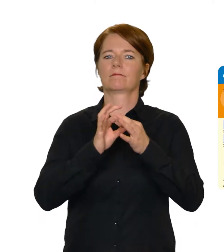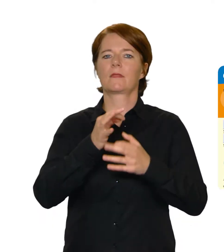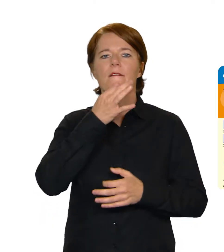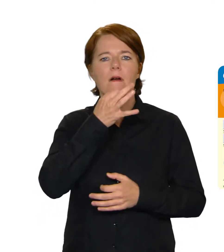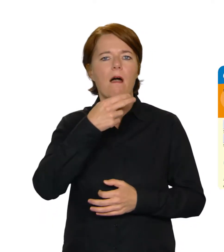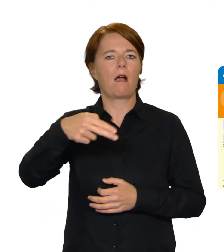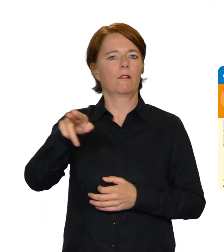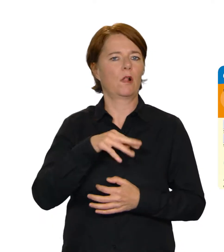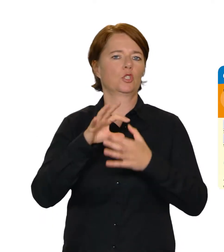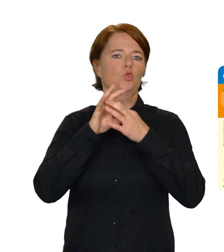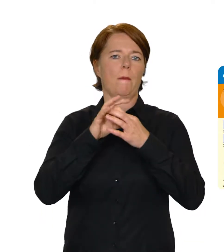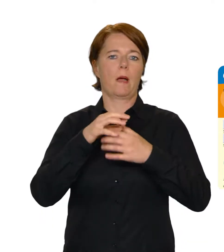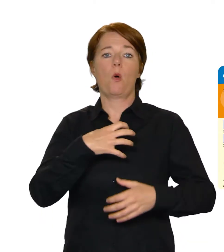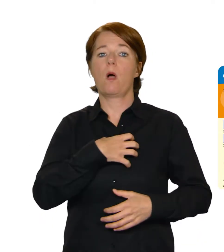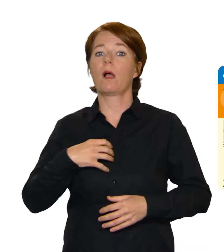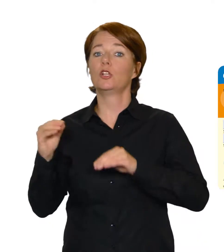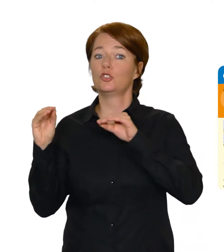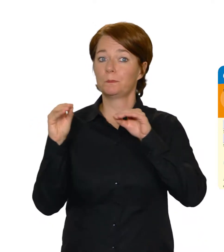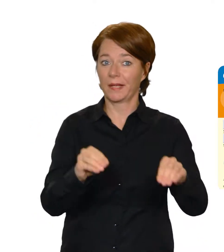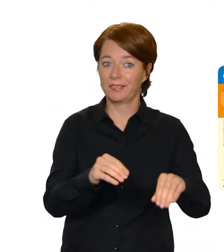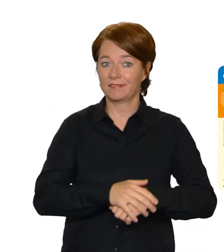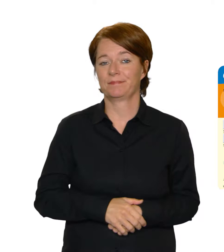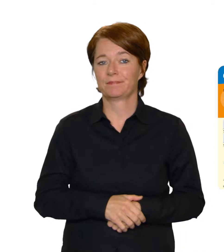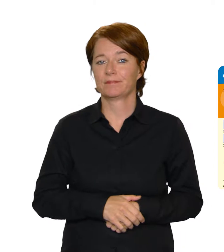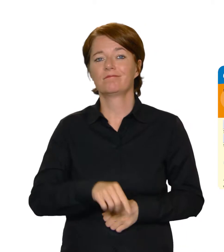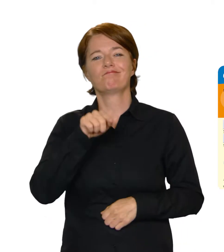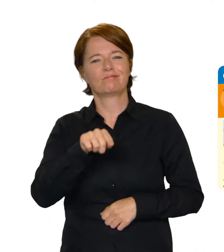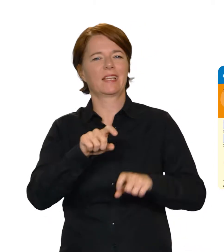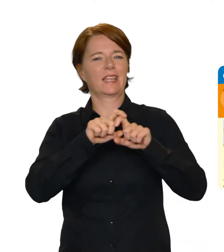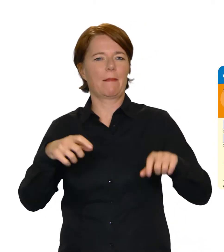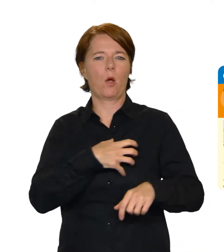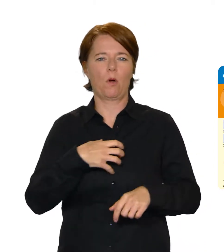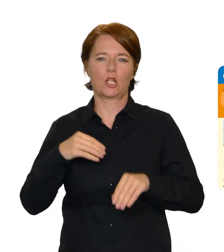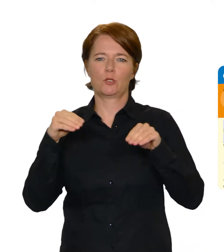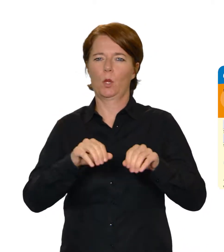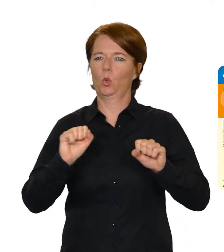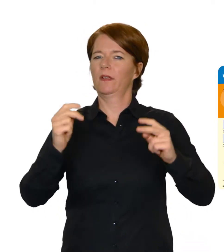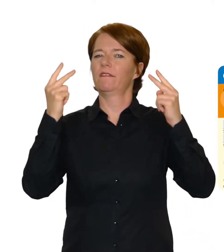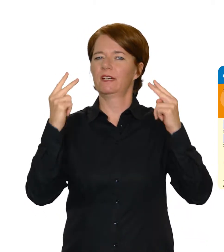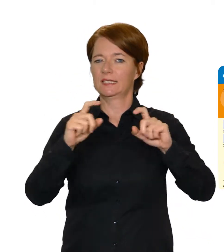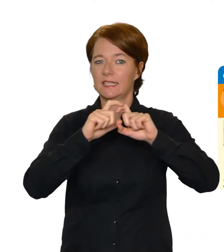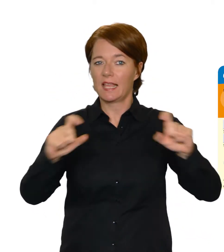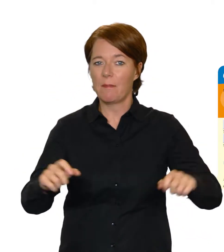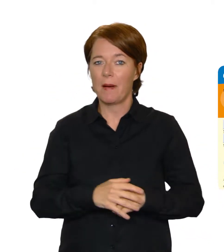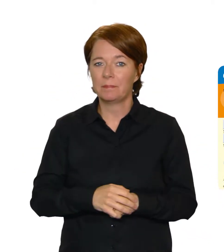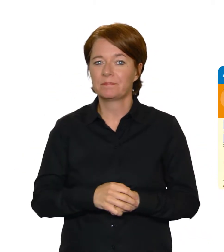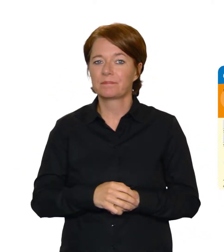Fragen und Antworten zum Thema Organspende Organspende ist ein wichtiges Thema.